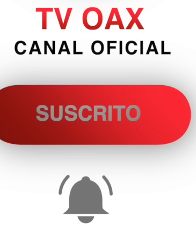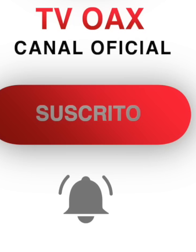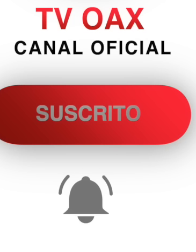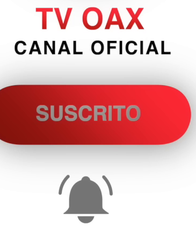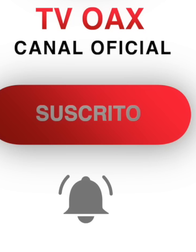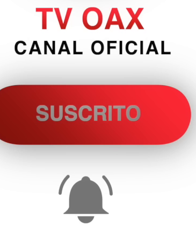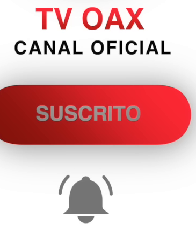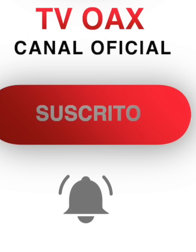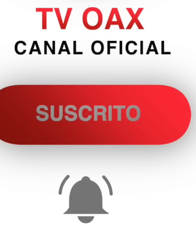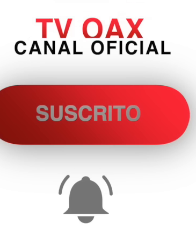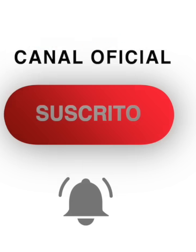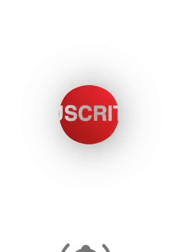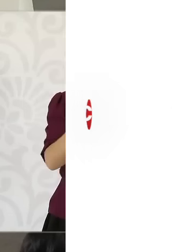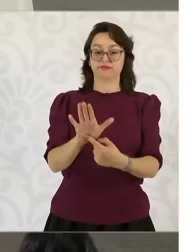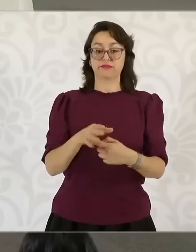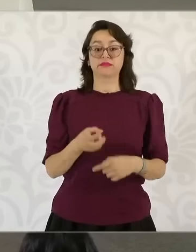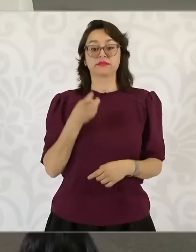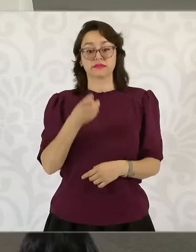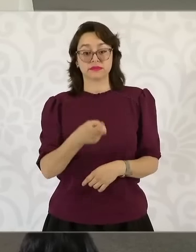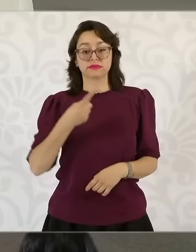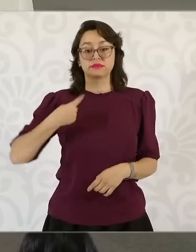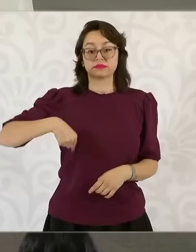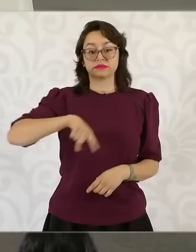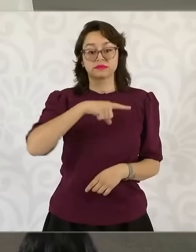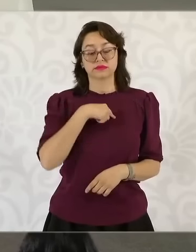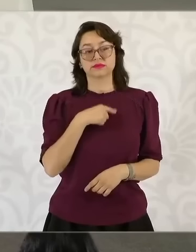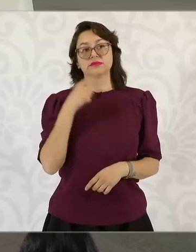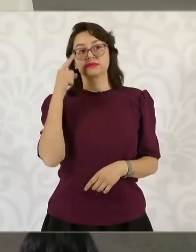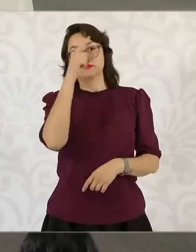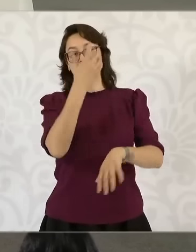a empezar con una campaña en la que estamos participando en estados unidos que se llama